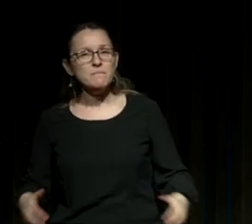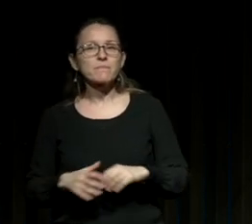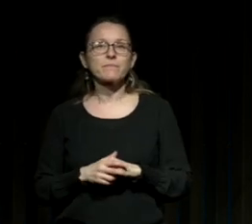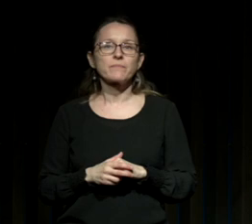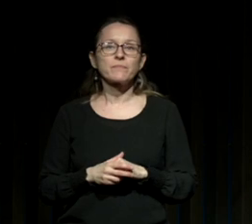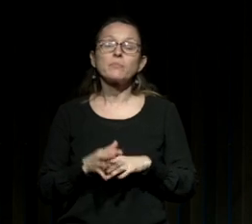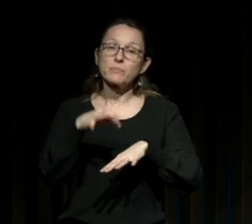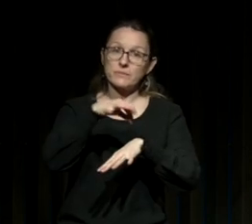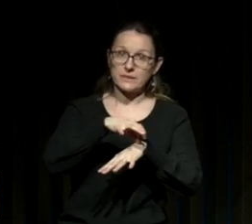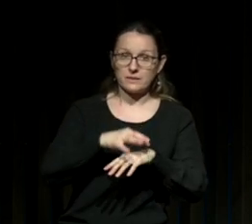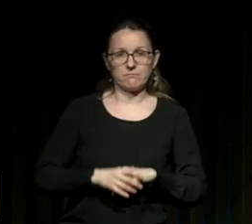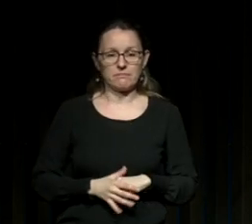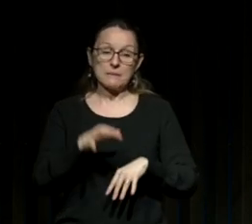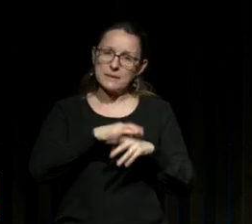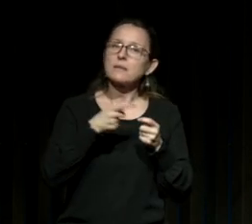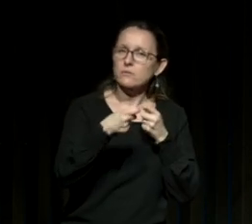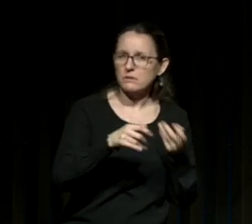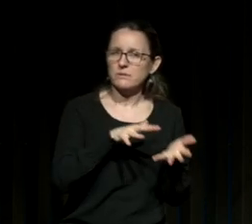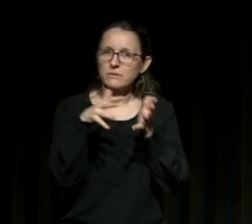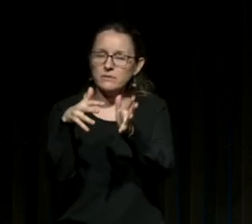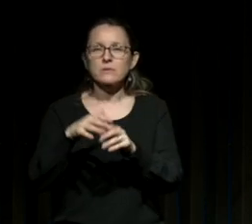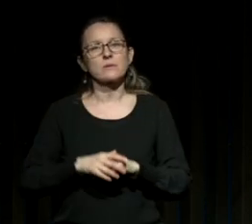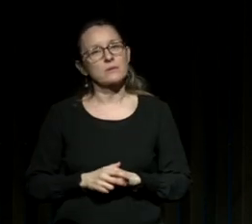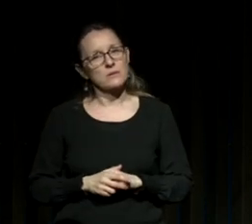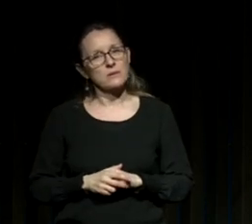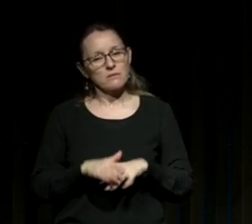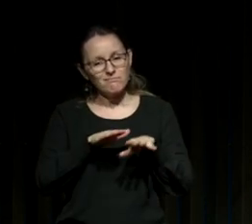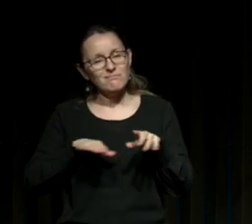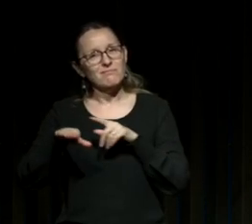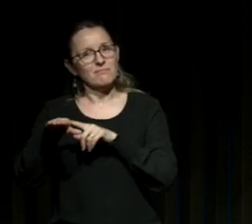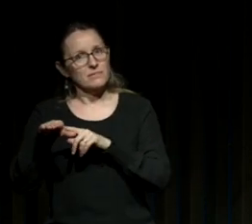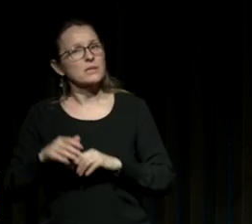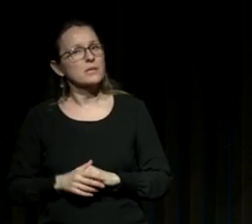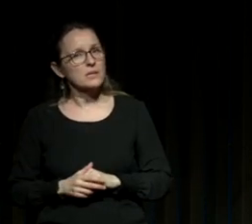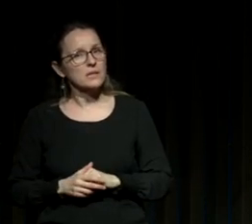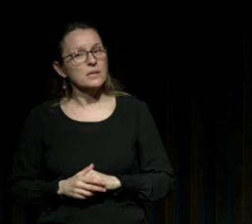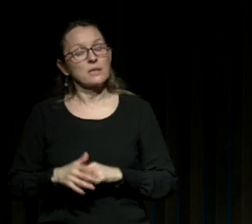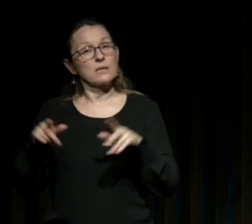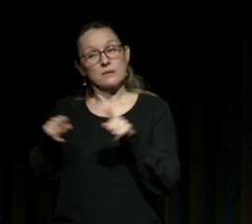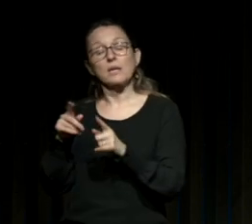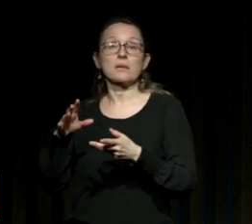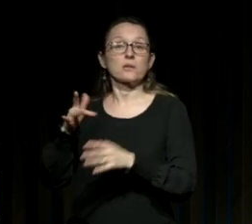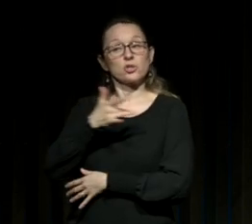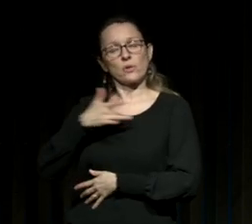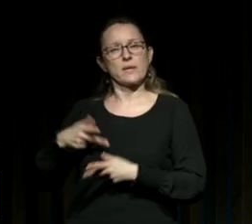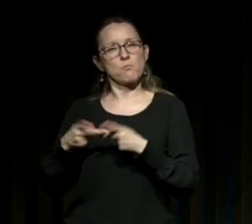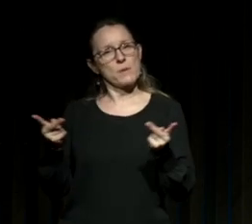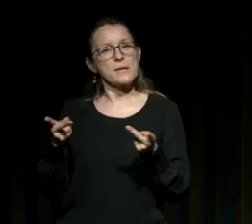maladie chronique évolutive c'est également un gros problème de santé publique je ne peut-être